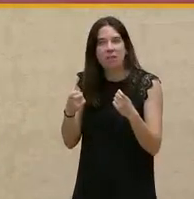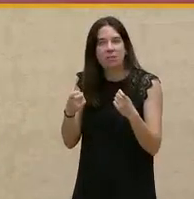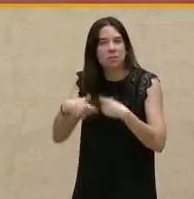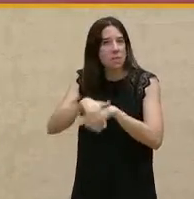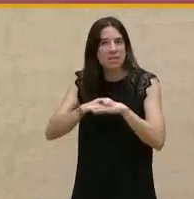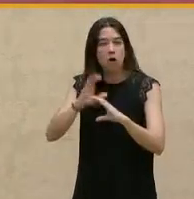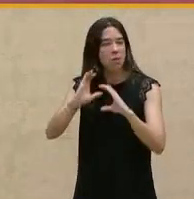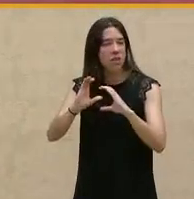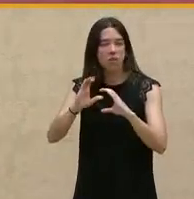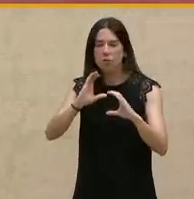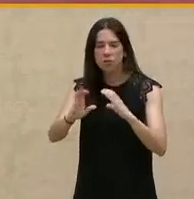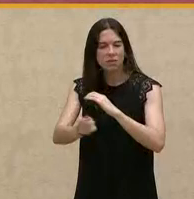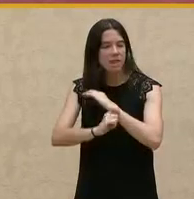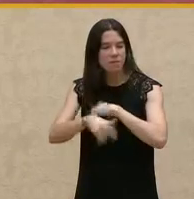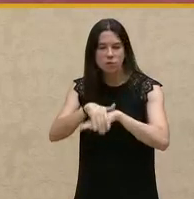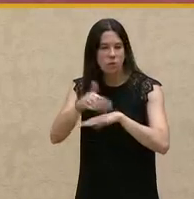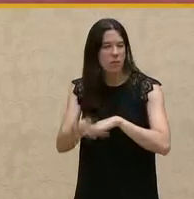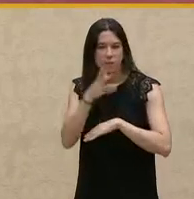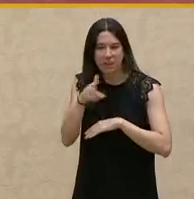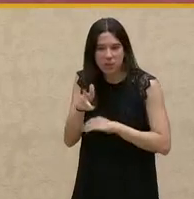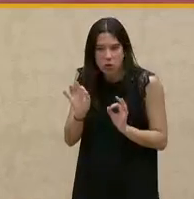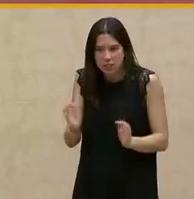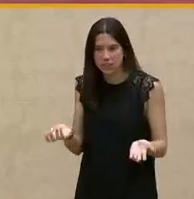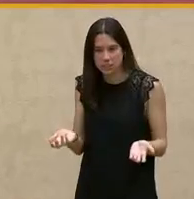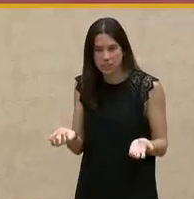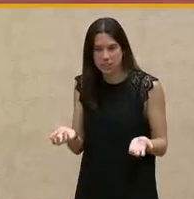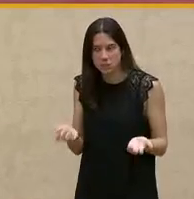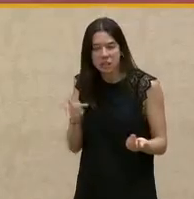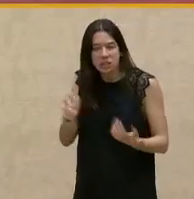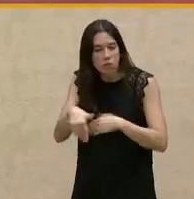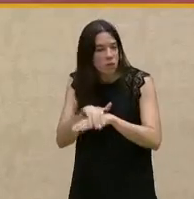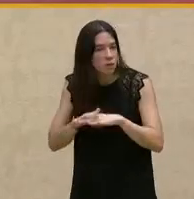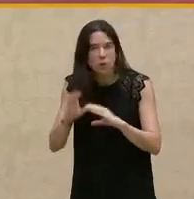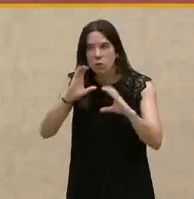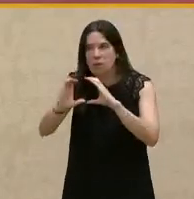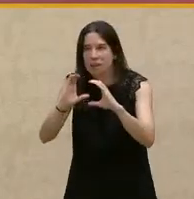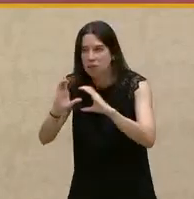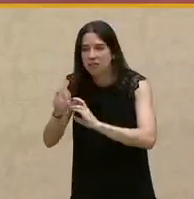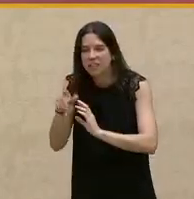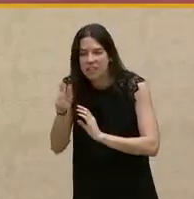clave y fundamental porque es un derecho fundamental la comunicación en sociedad.